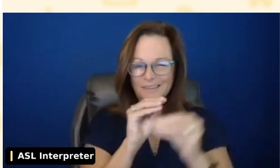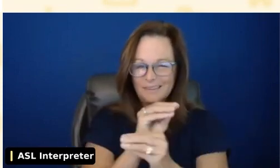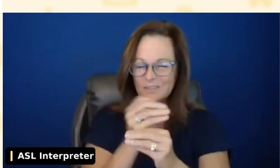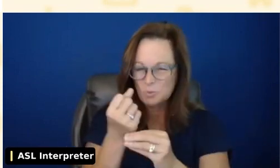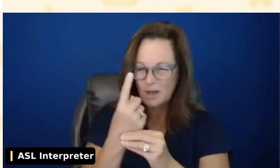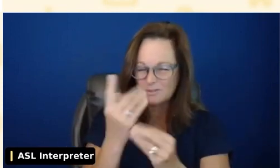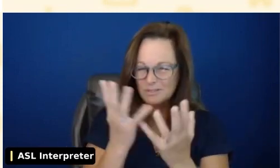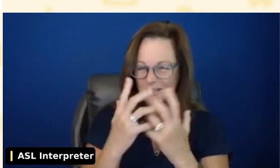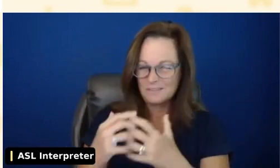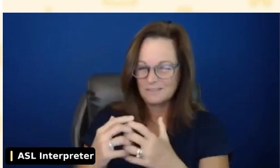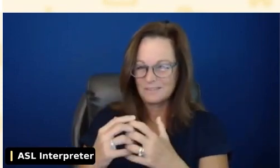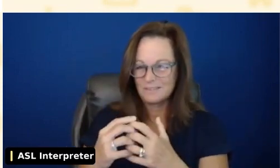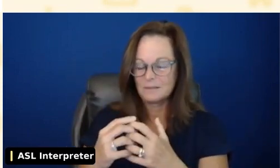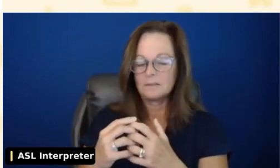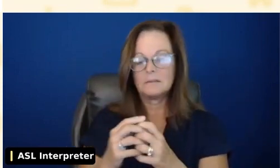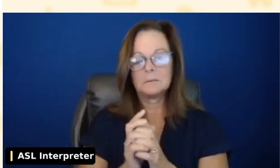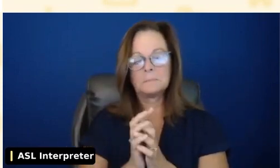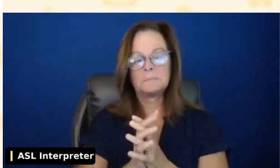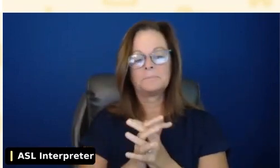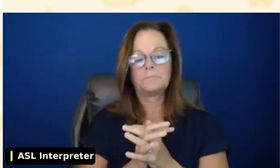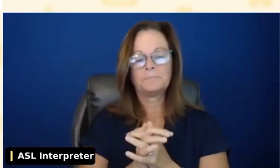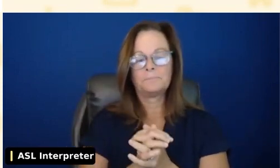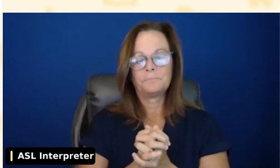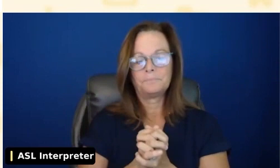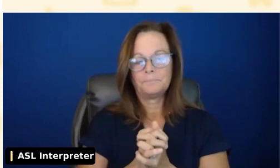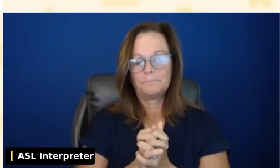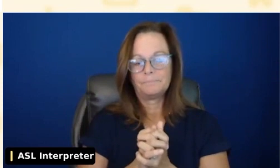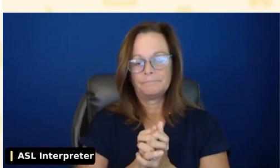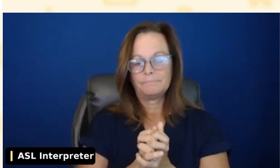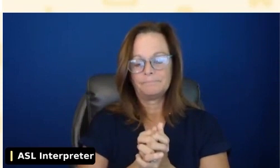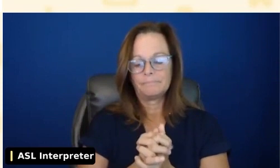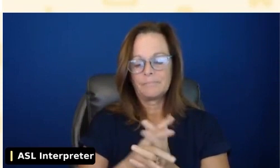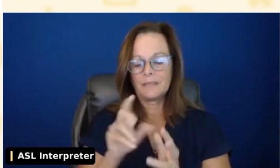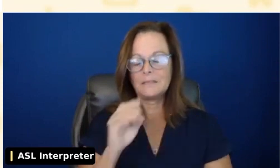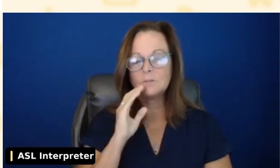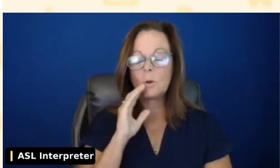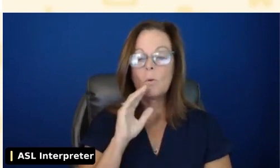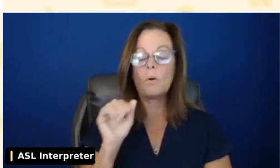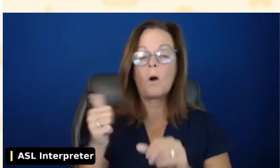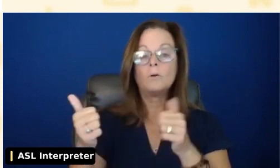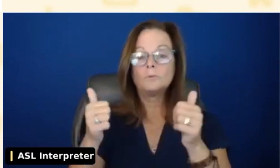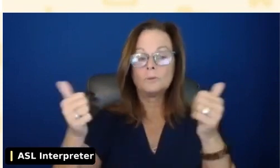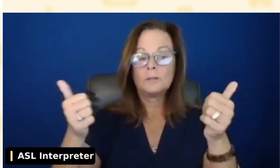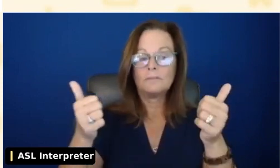Por lo tanto, debes asegurarte de que haya contenido alternativo disponible a los autores según sea necesario.